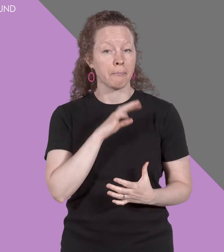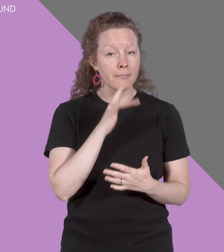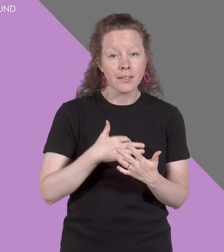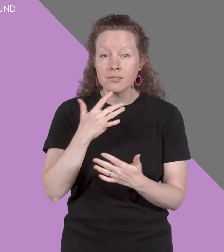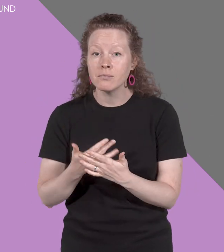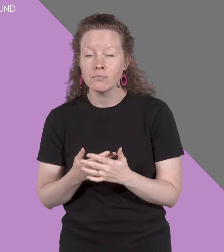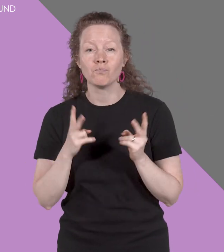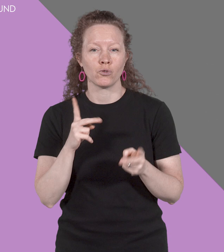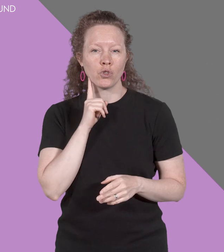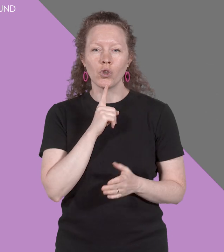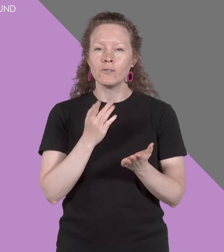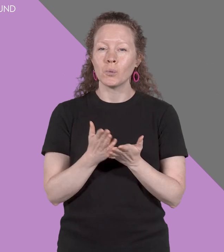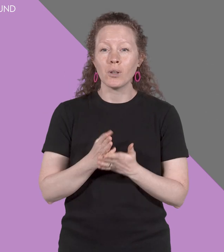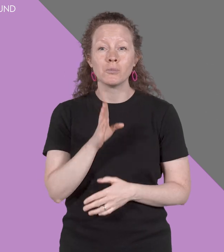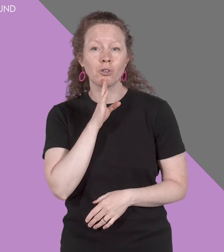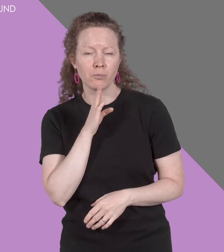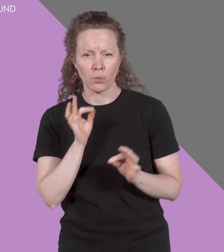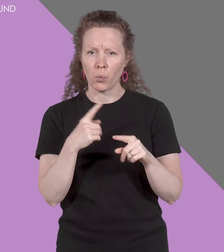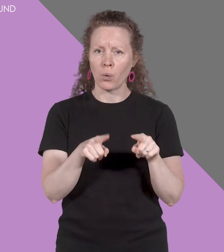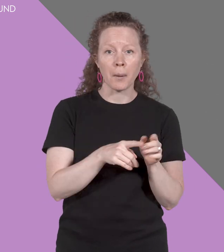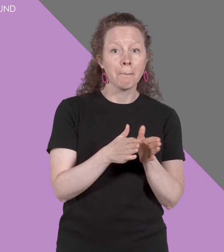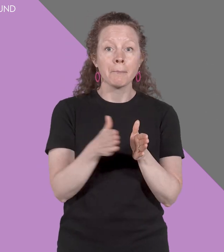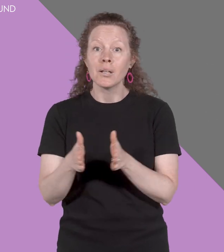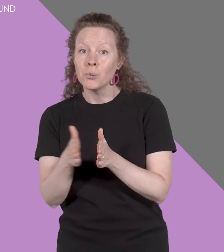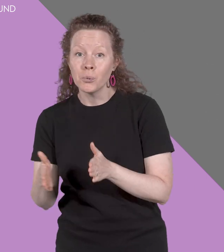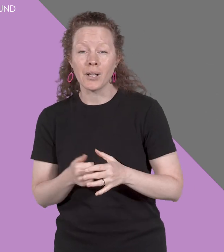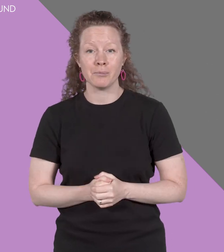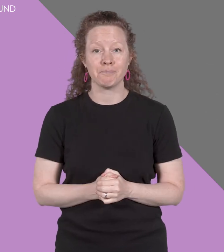och om olika skeden i dövskolans historia i Jakobstad.